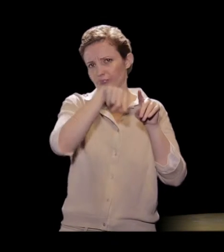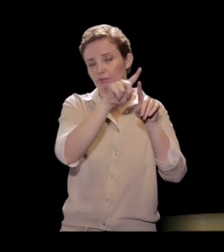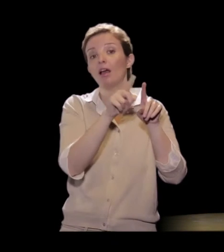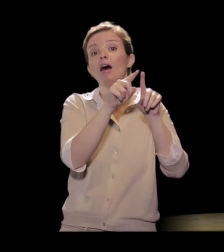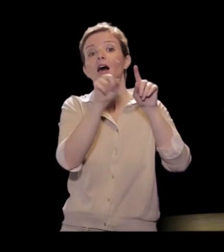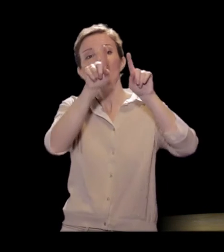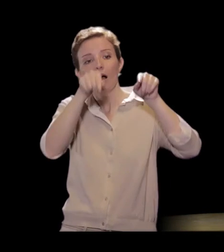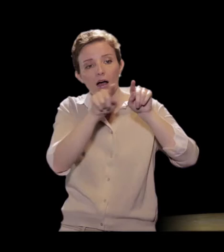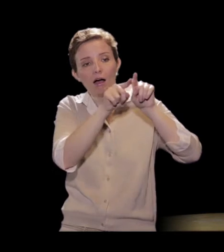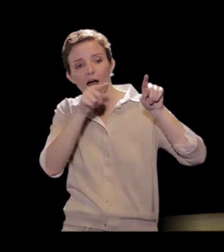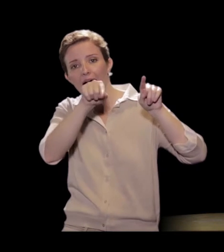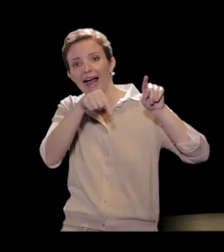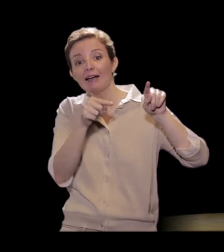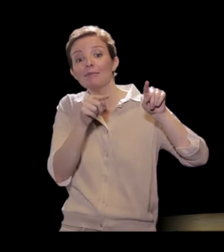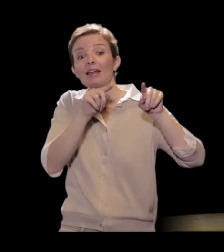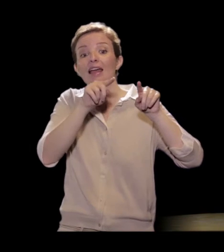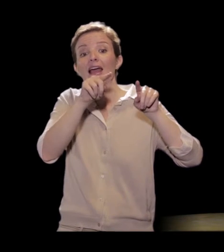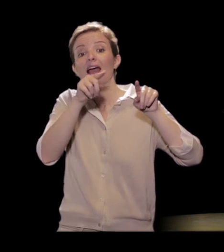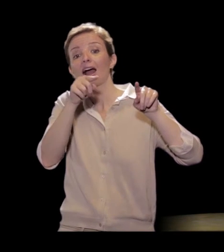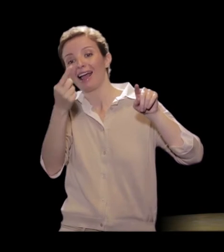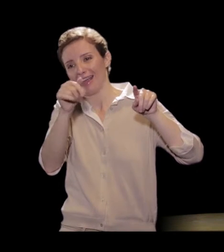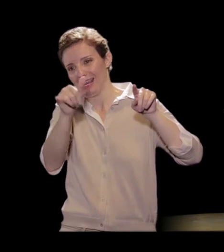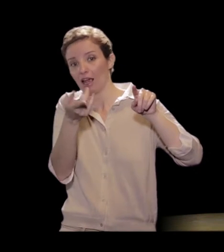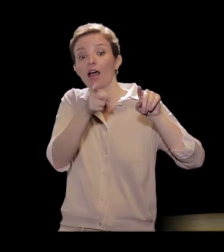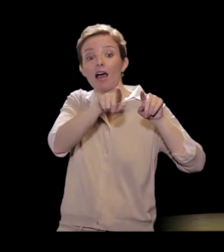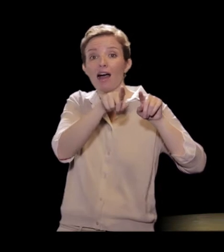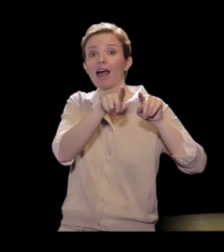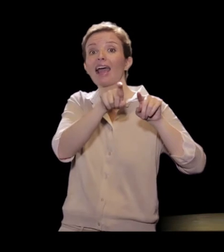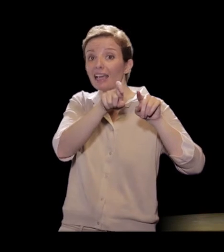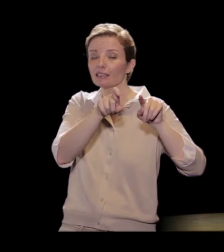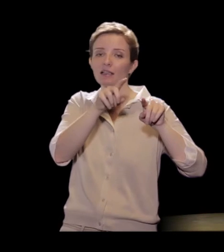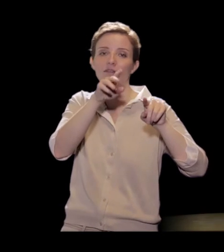Per esempio, il punto B avrà un'ordinata pari a y e l'ascissa pari a 0.